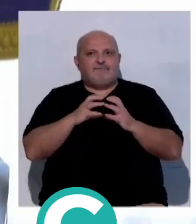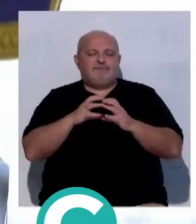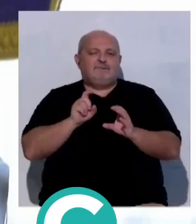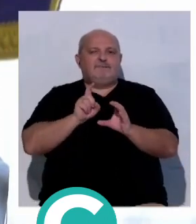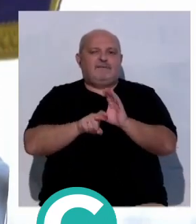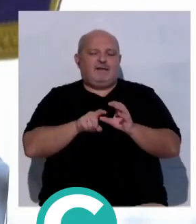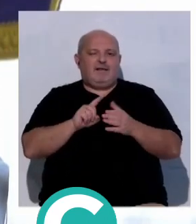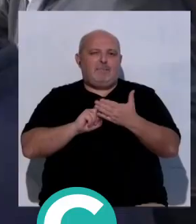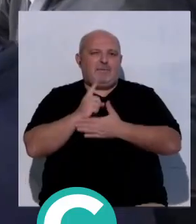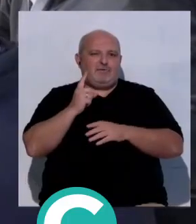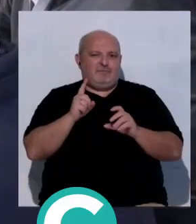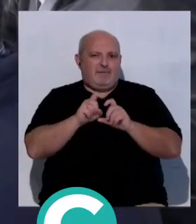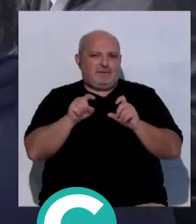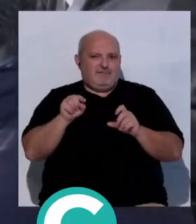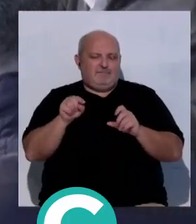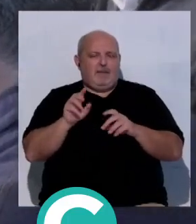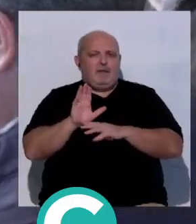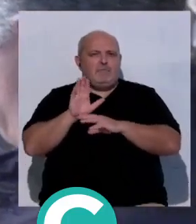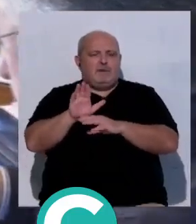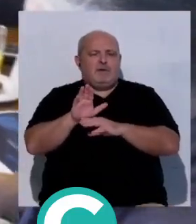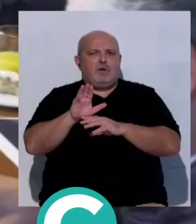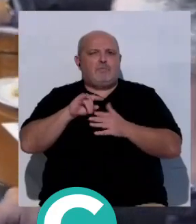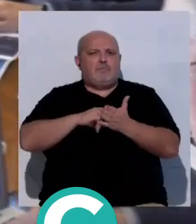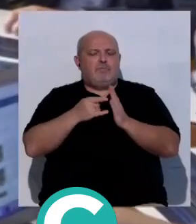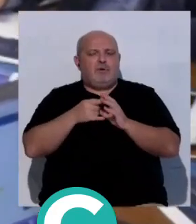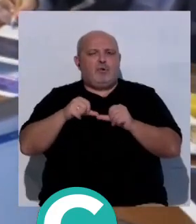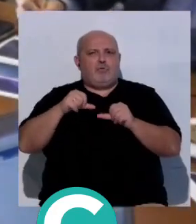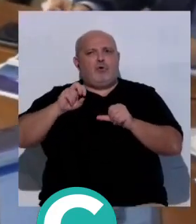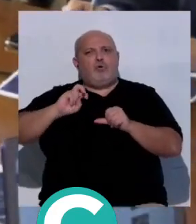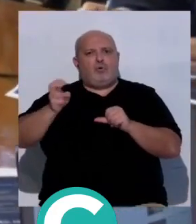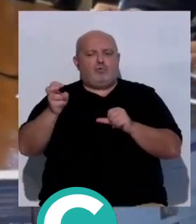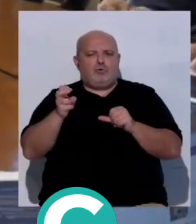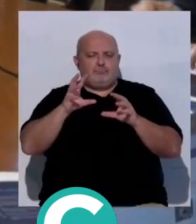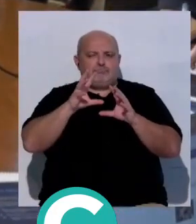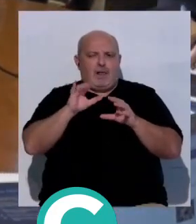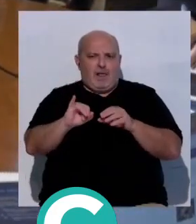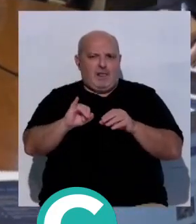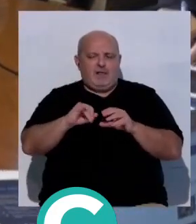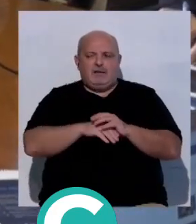de de emprendimiento va a haber presentaciones de proyectos empresariales concretos que se están